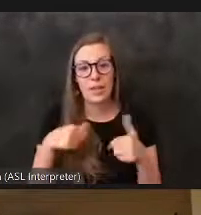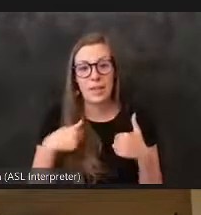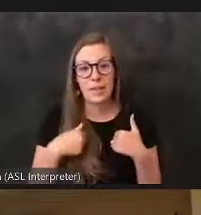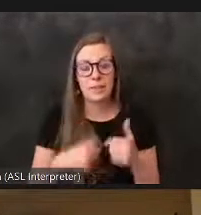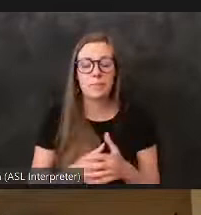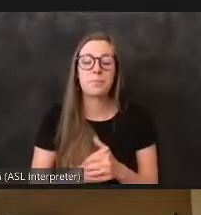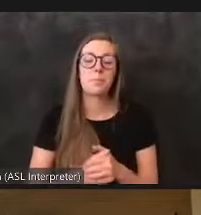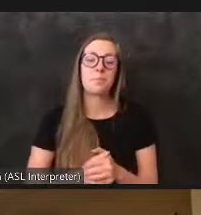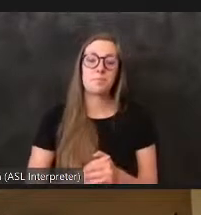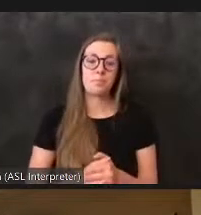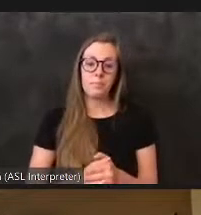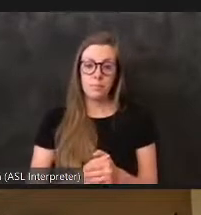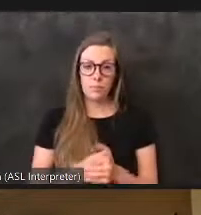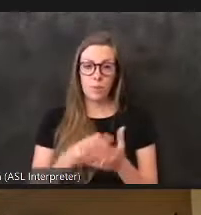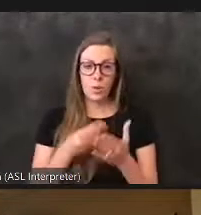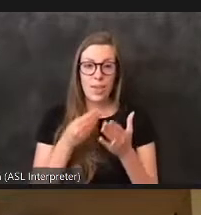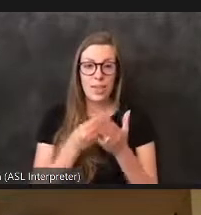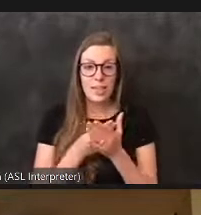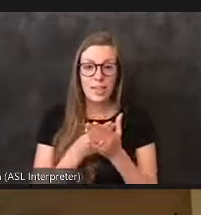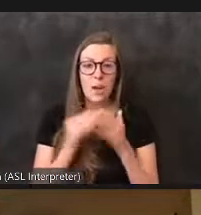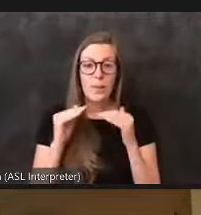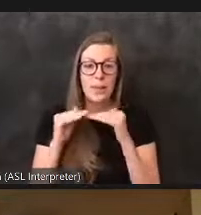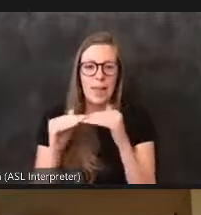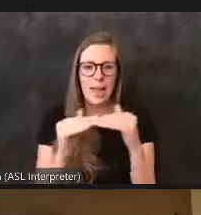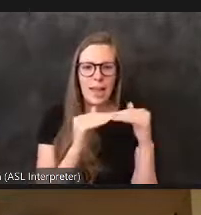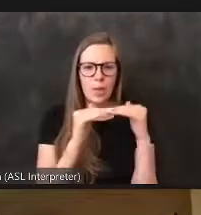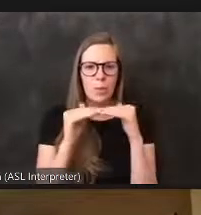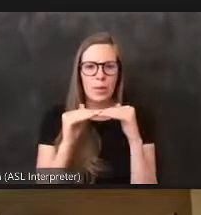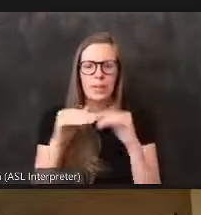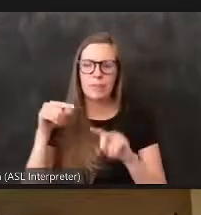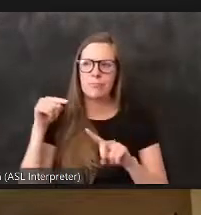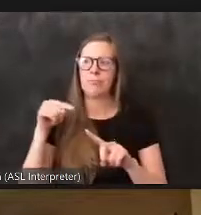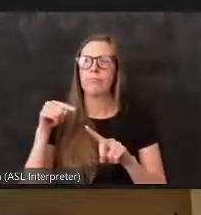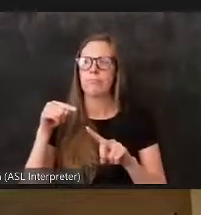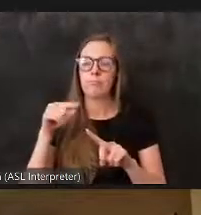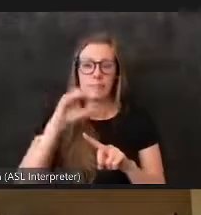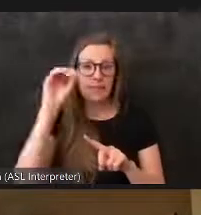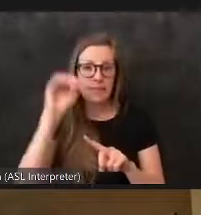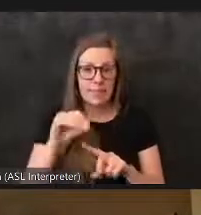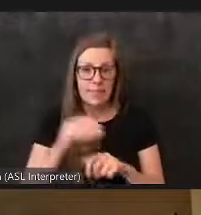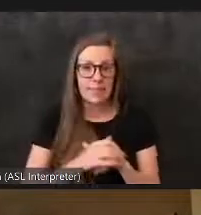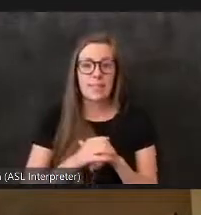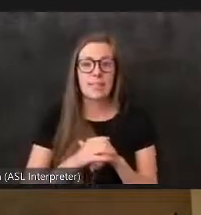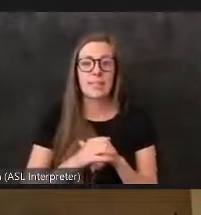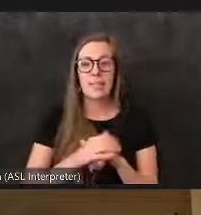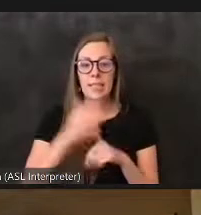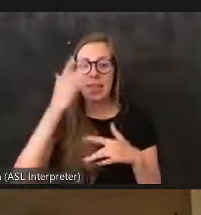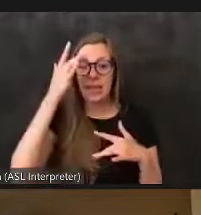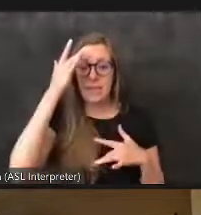hablando del desarrollo, economía, equidad en primero en cosas de equidad. Qué son las estadísticas infecciosas?